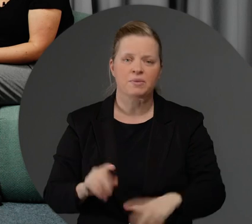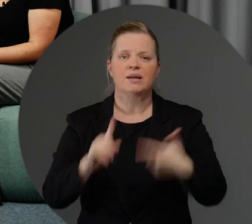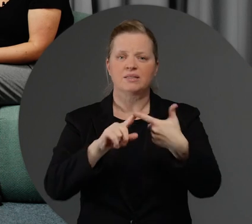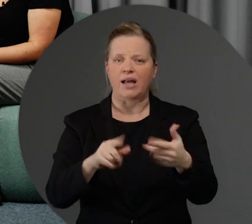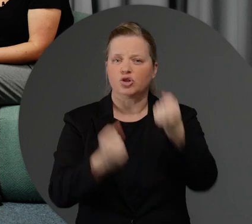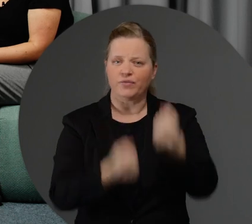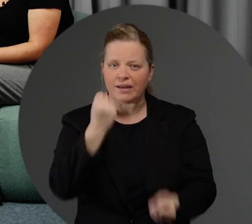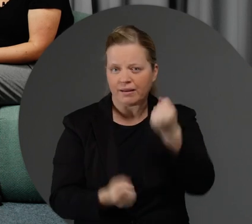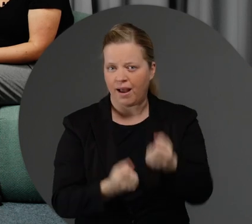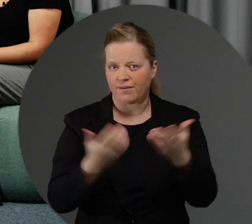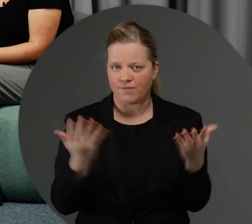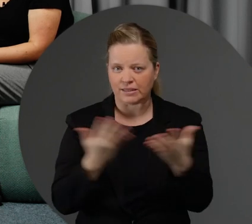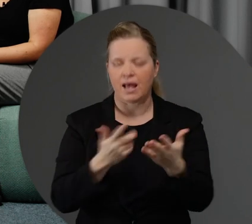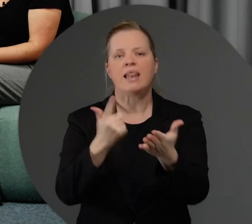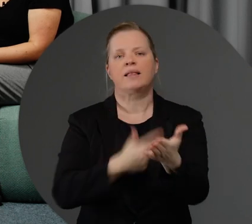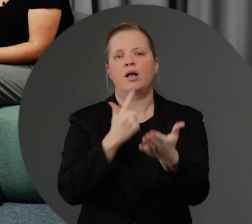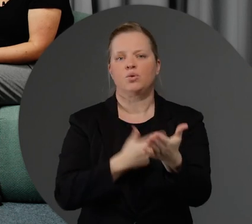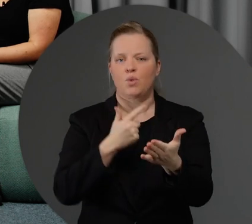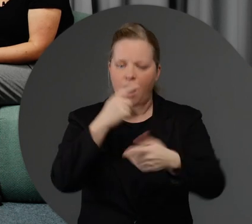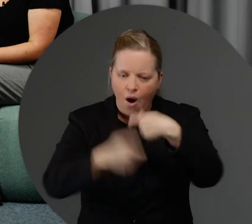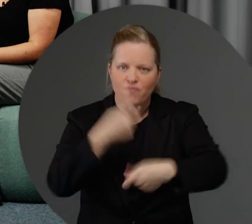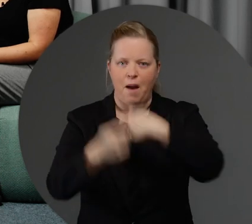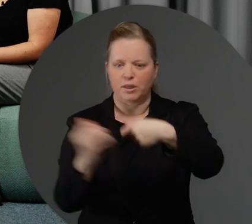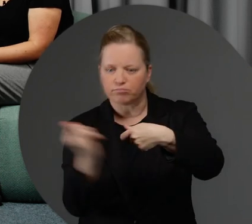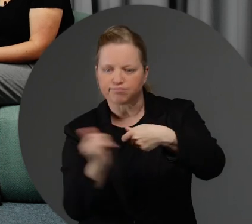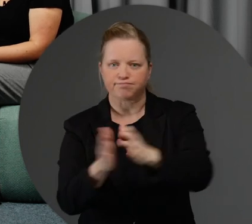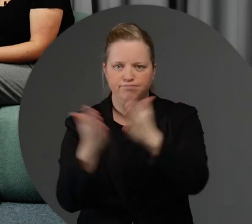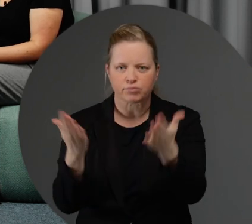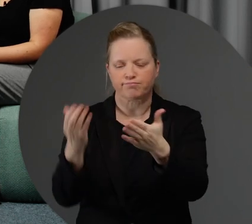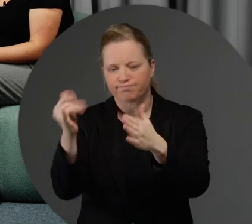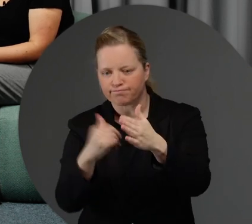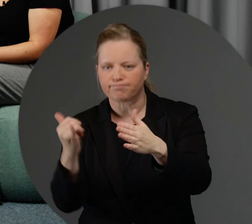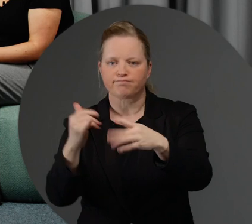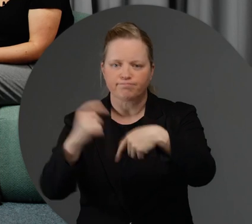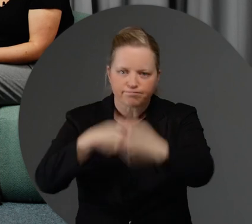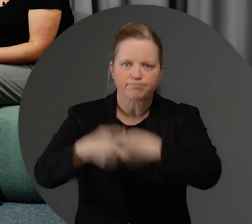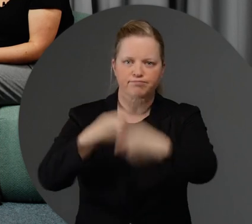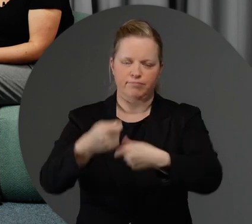Eine zweite Schwierigkeit ist natürlich die Literaturaufbereitung. Also da ist es echt so, das hat sich zwar